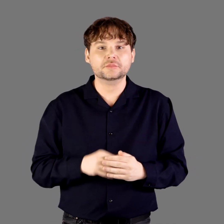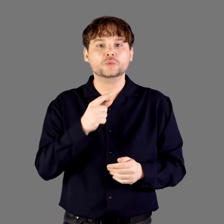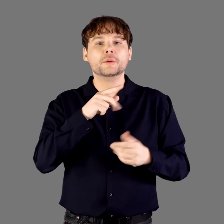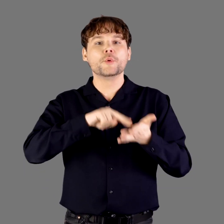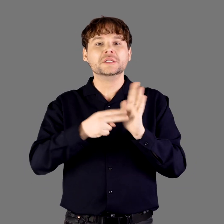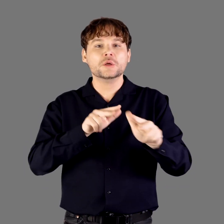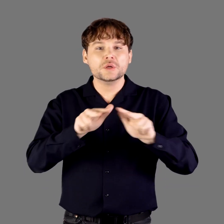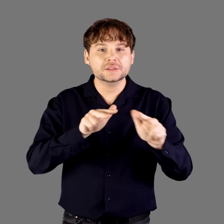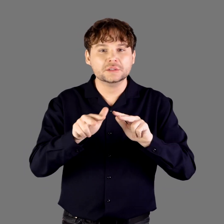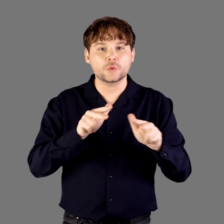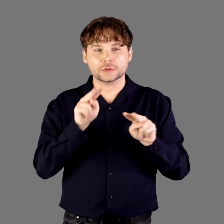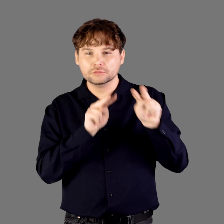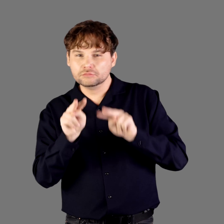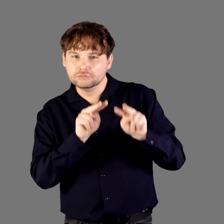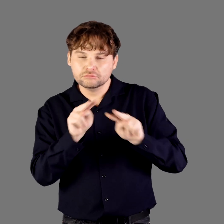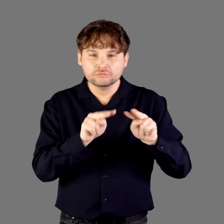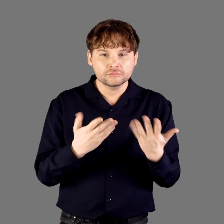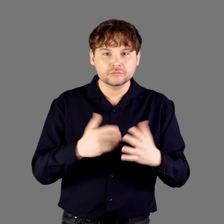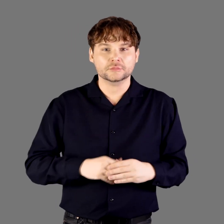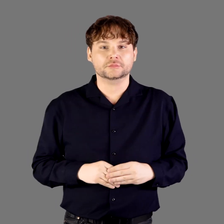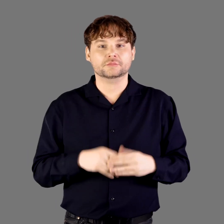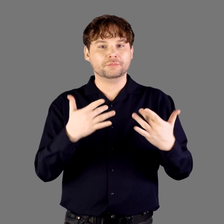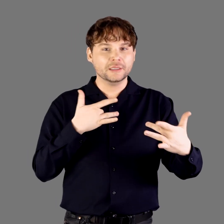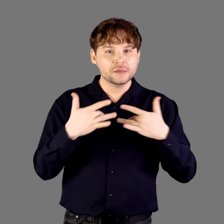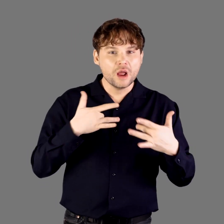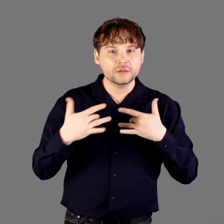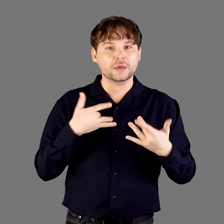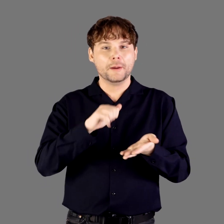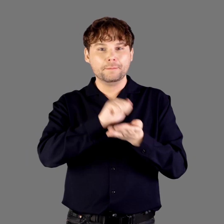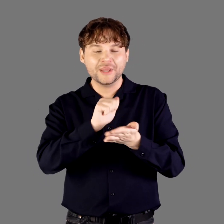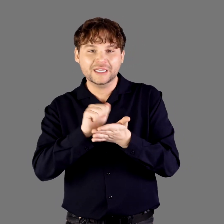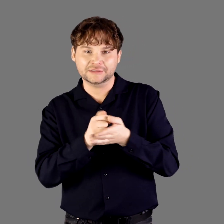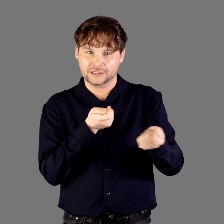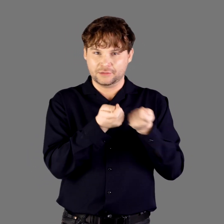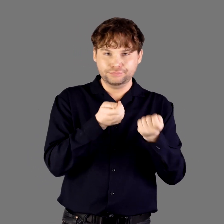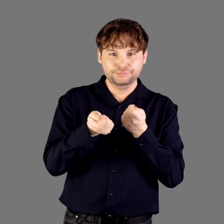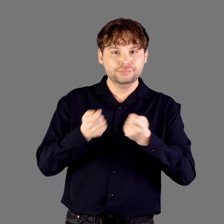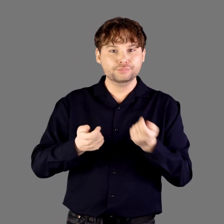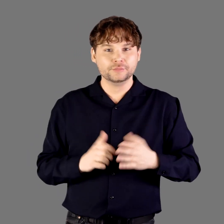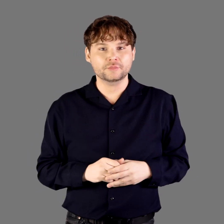Sie überwachte nicht nur politische Organisationen, sondern auch das Theater und die Presse.